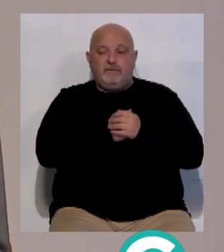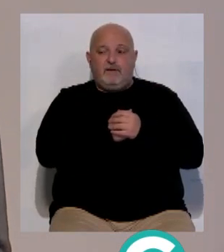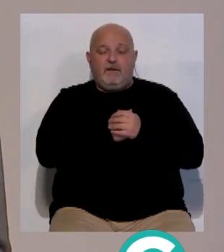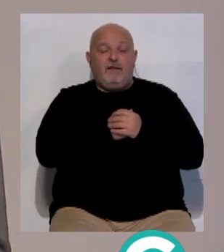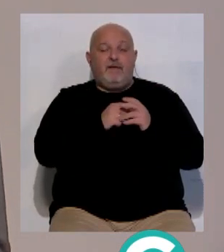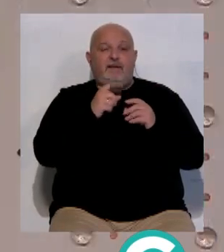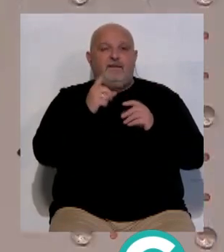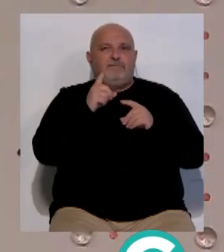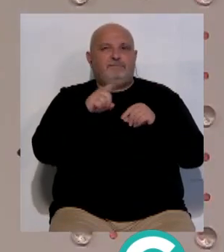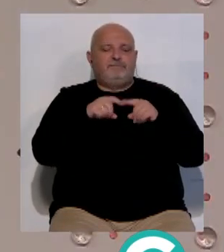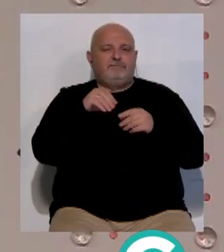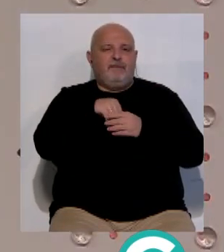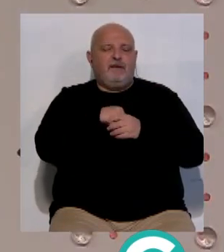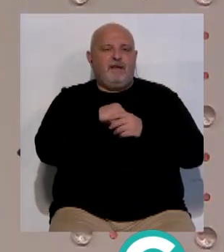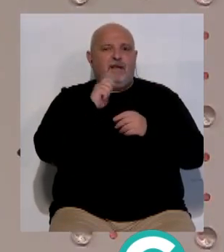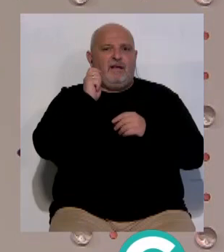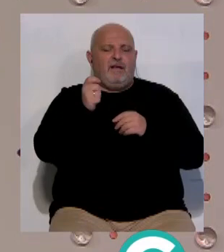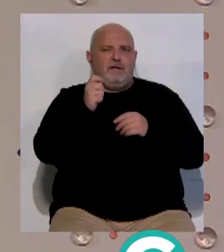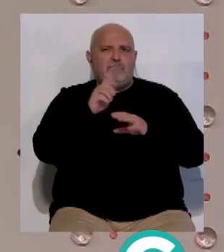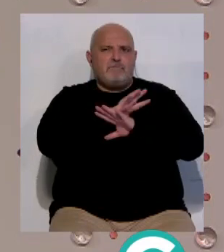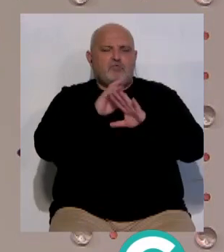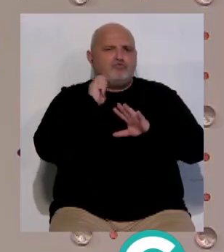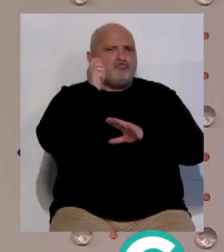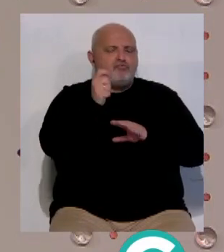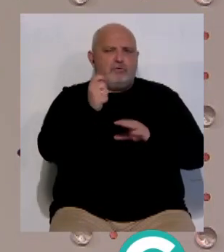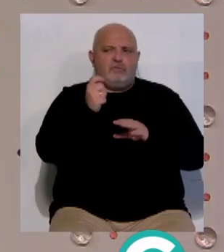con la enquina con que saca esa tarjeta con la enquina con la que se vuelve y está diciendo un